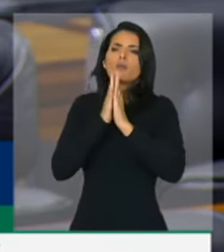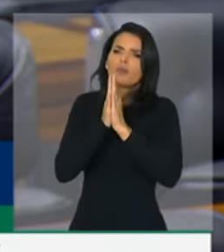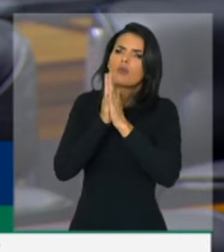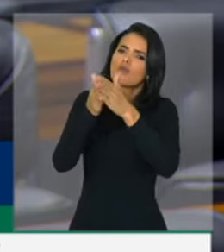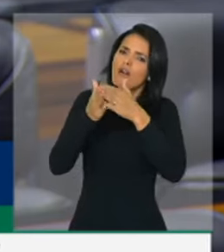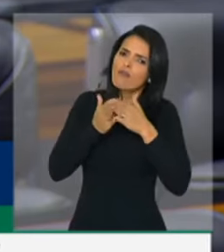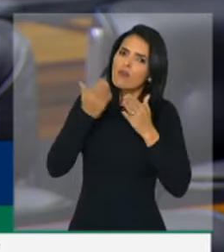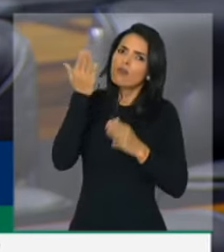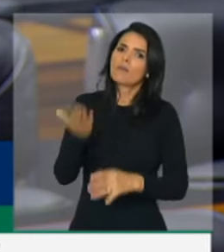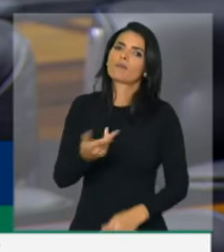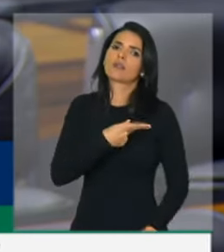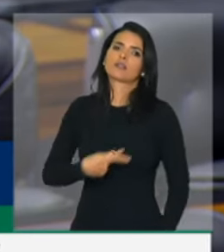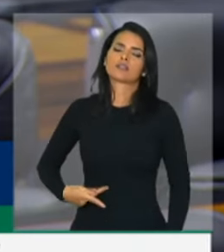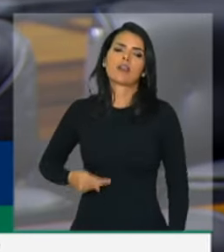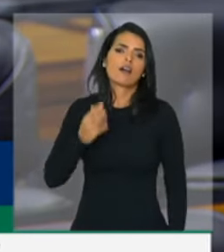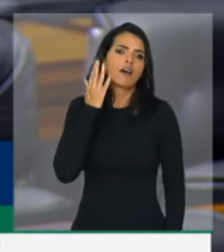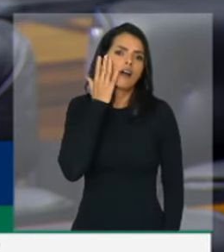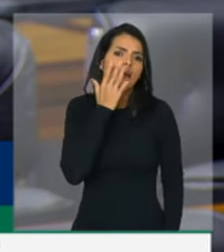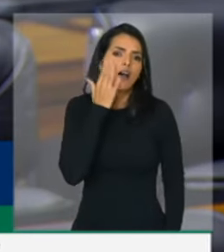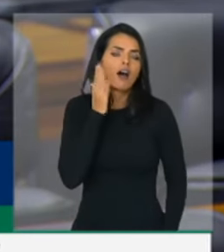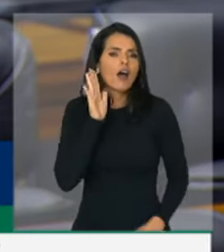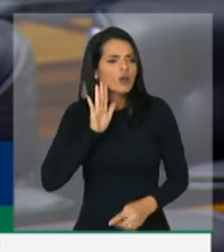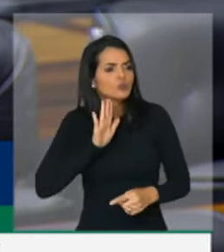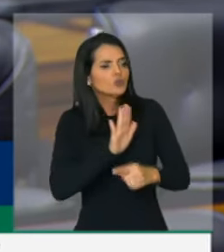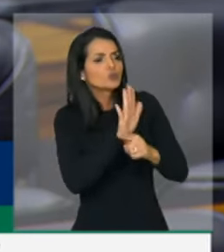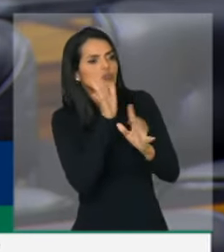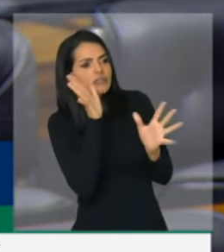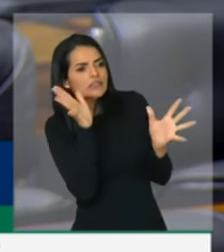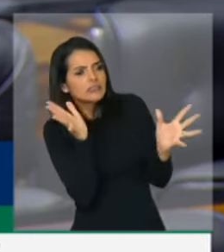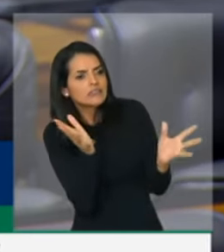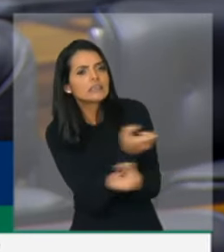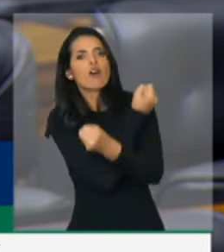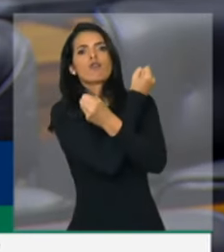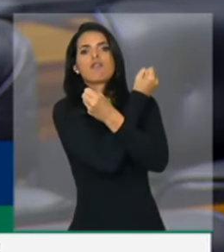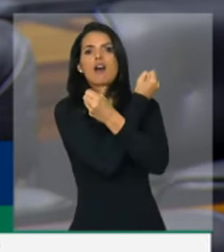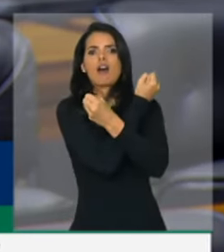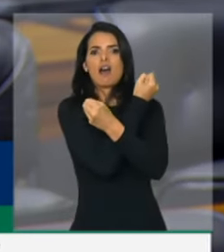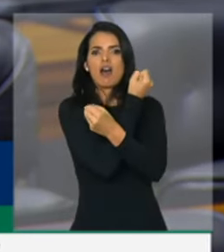AJUDE A SALVAR A NAÇÃO, NÓS TEMOS AGORA O COMITÊCOVID